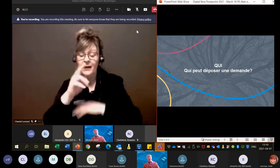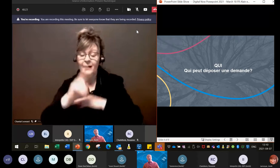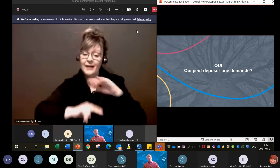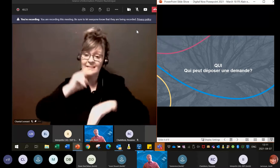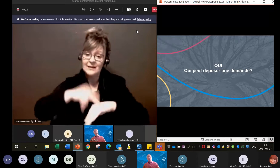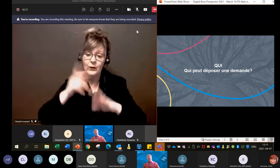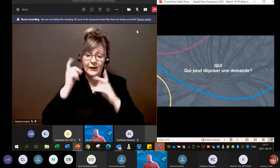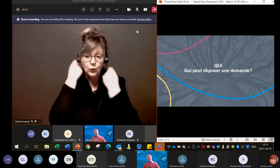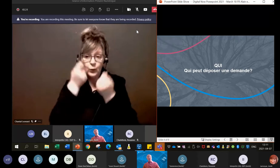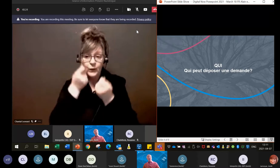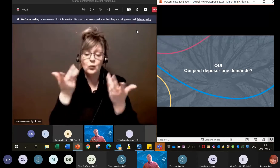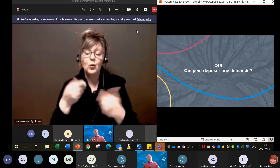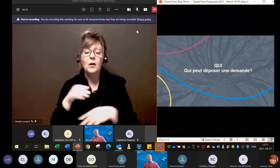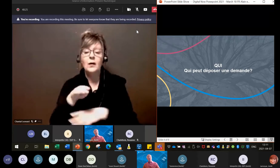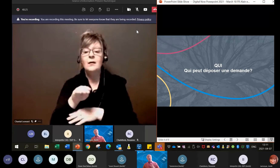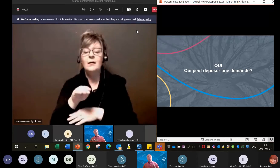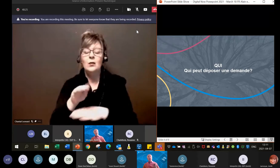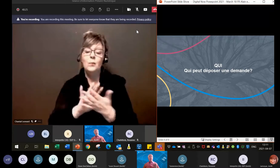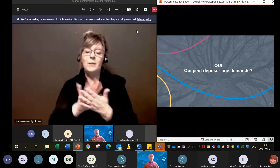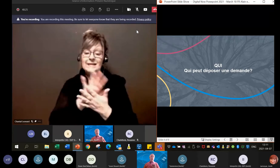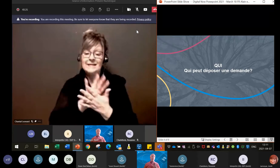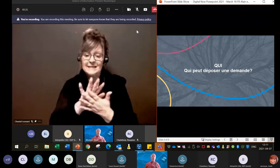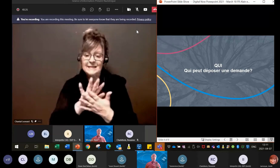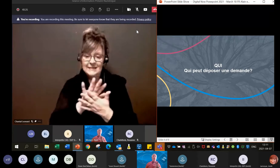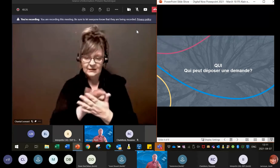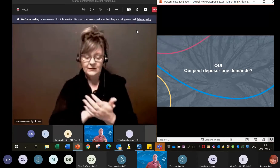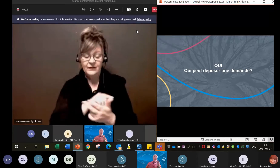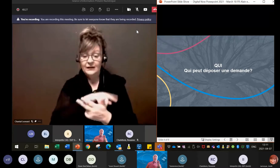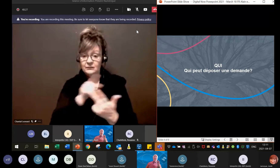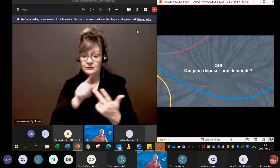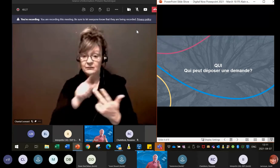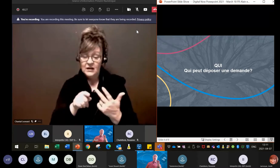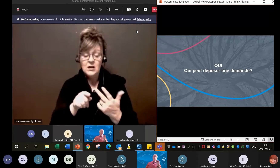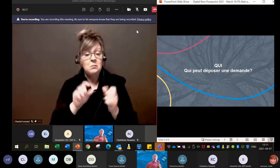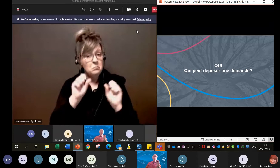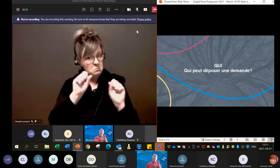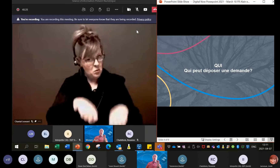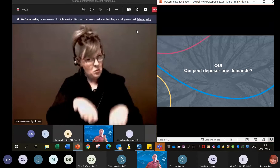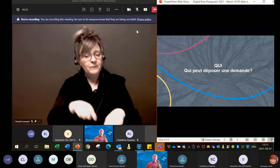Métis. Votre admissibilité, ça c’est